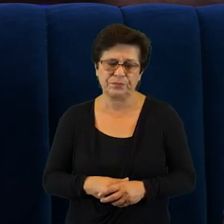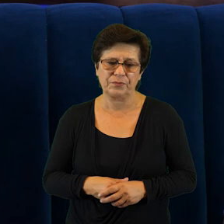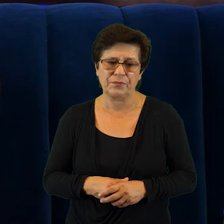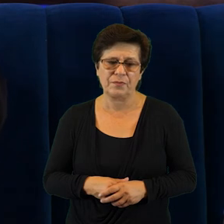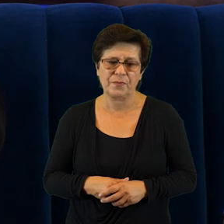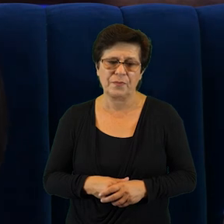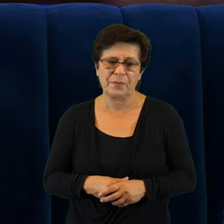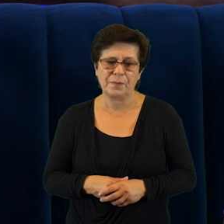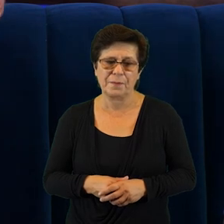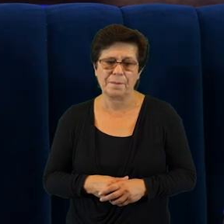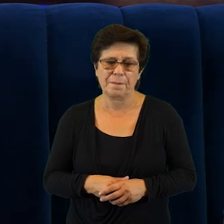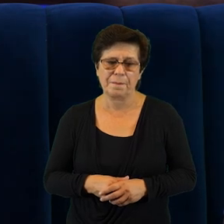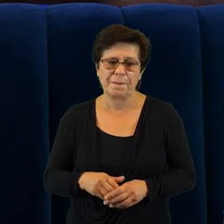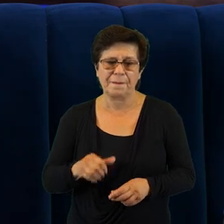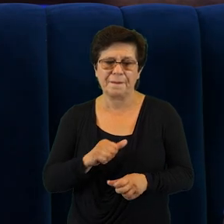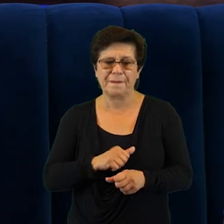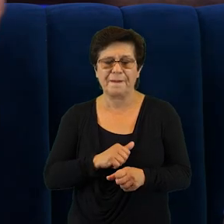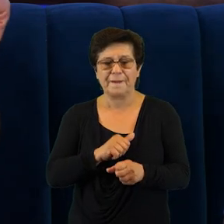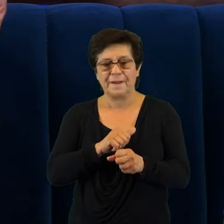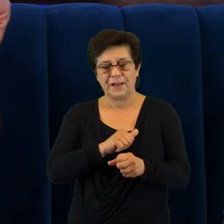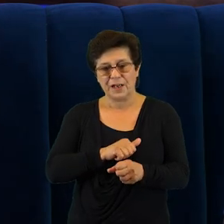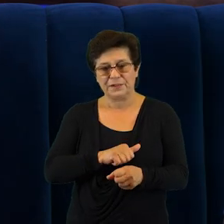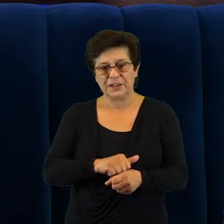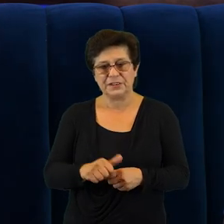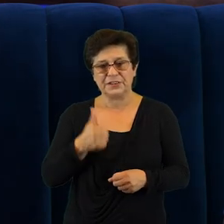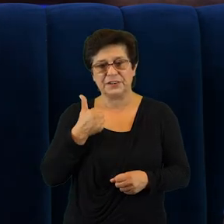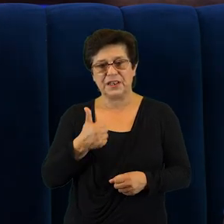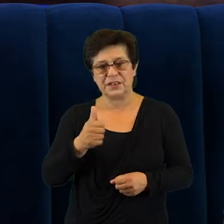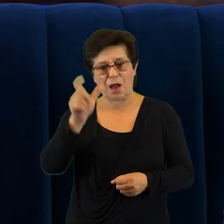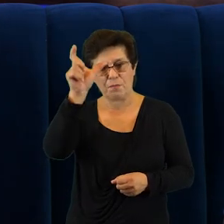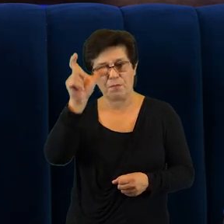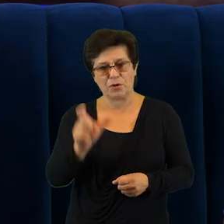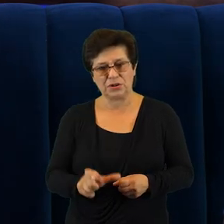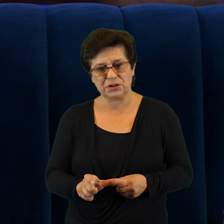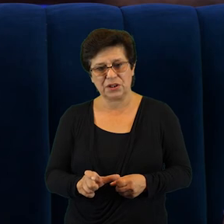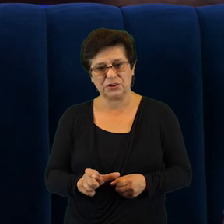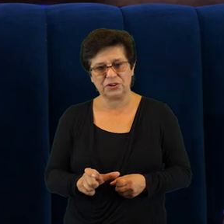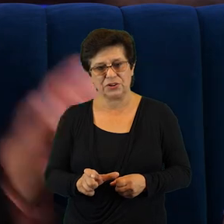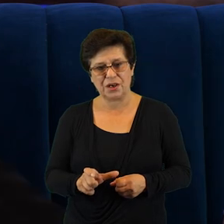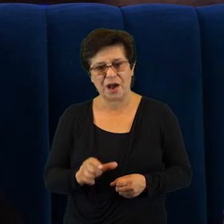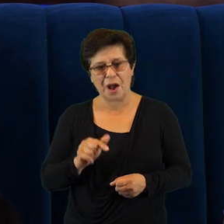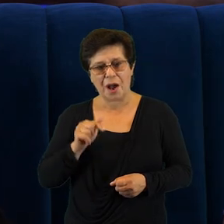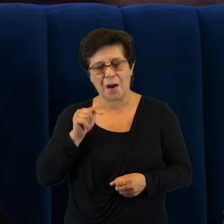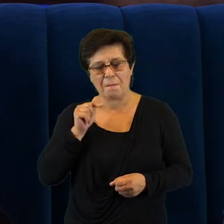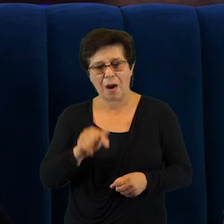Jest taka jedna postać, o której nie możemy nie powiedzieć, która ma w tamtym czasie szalenie narastające wpływy w Warszawie,